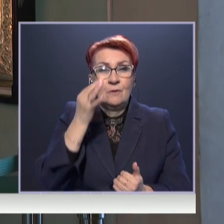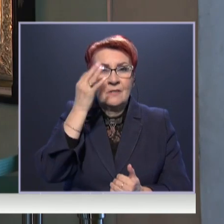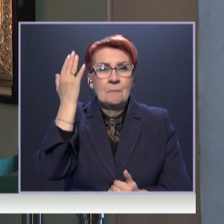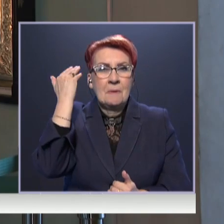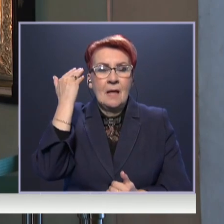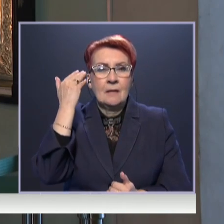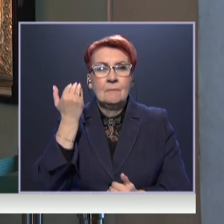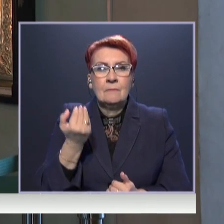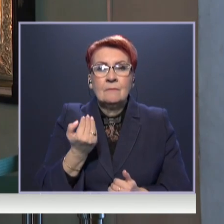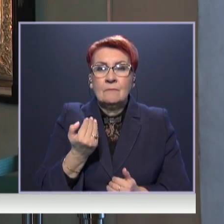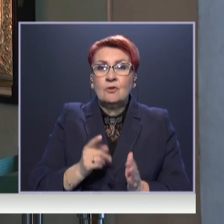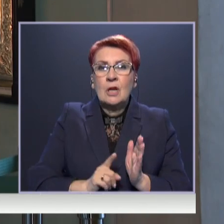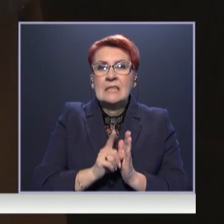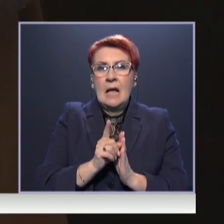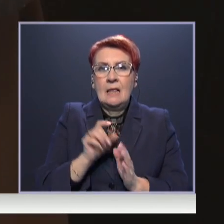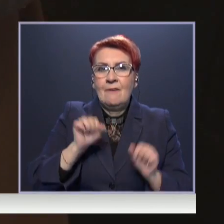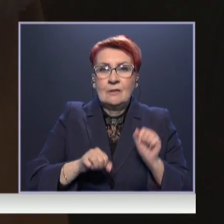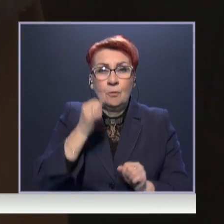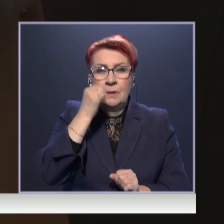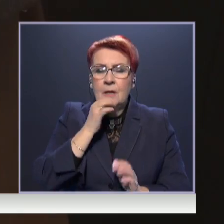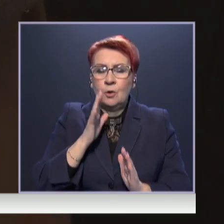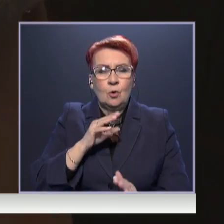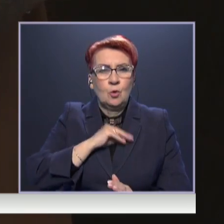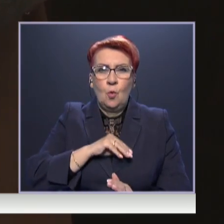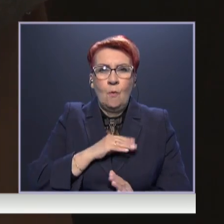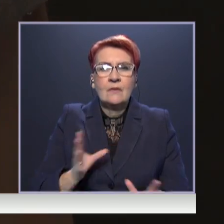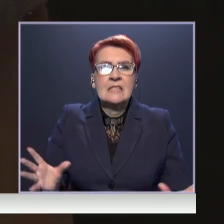возможным Только благодаря духовному сплочению нашего